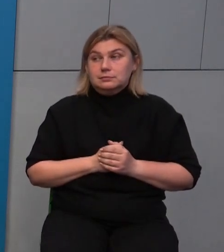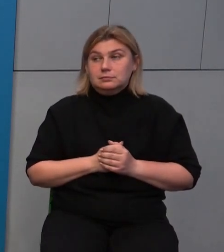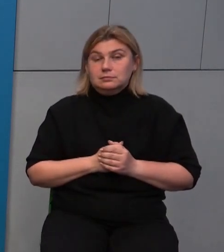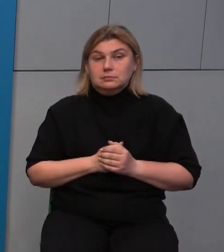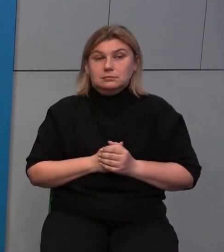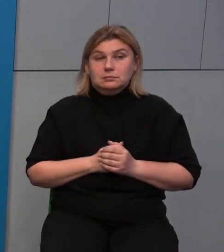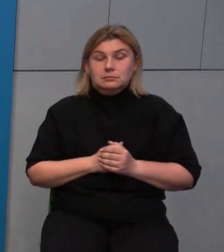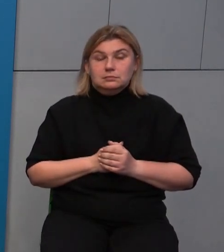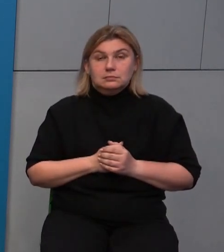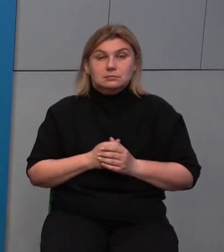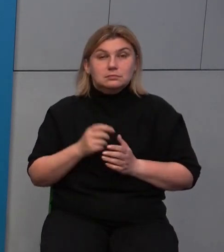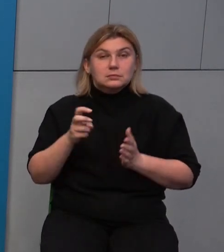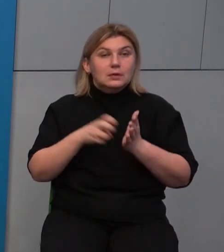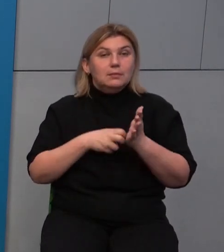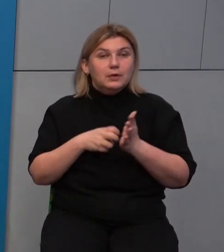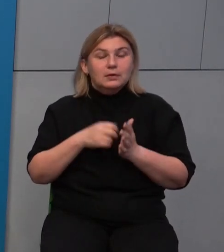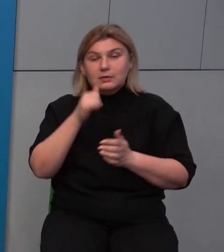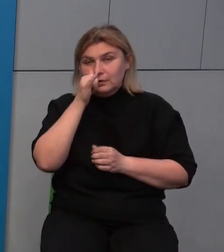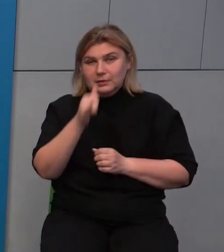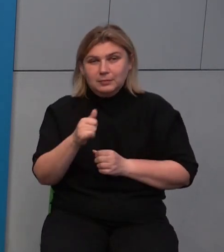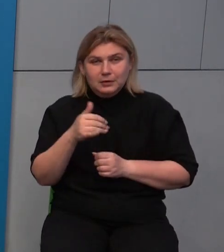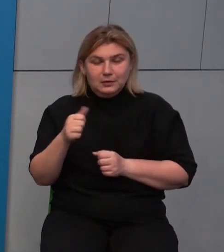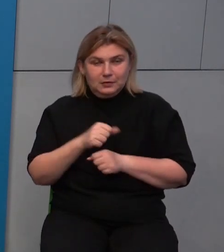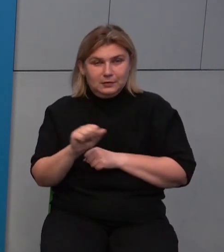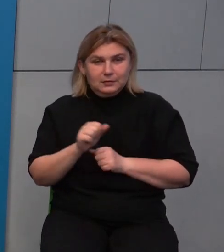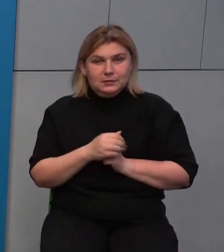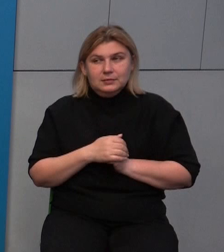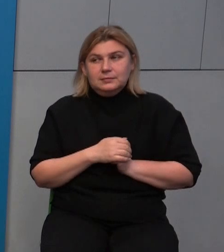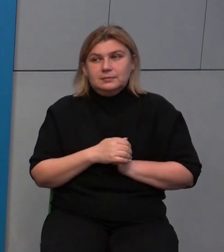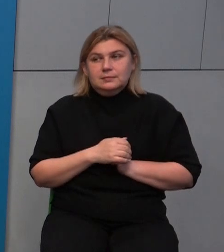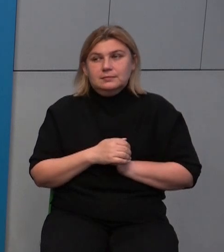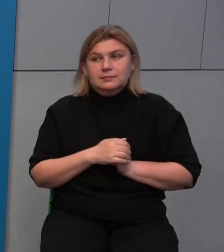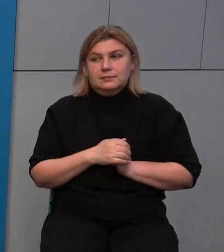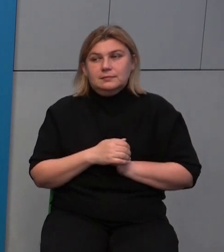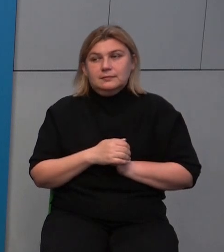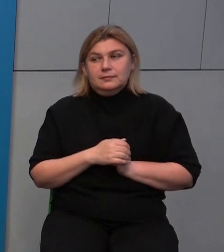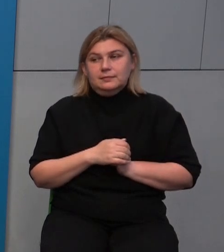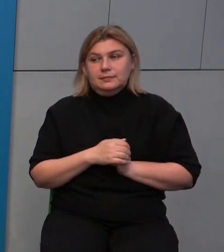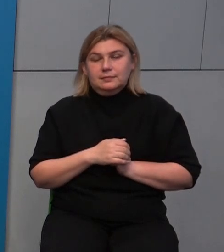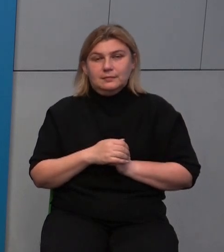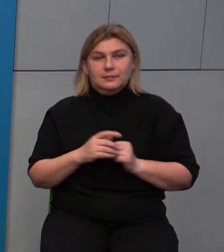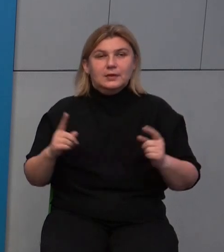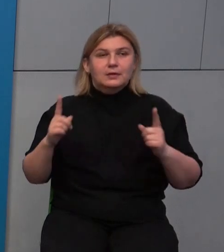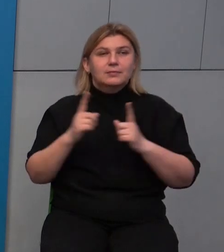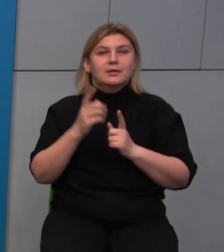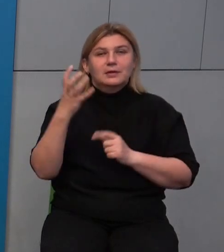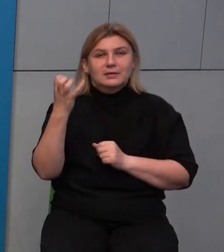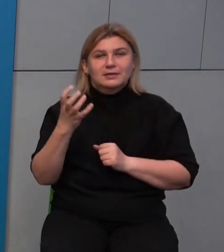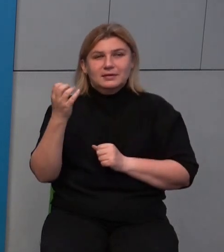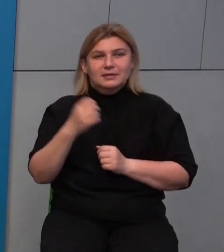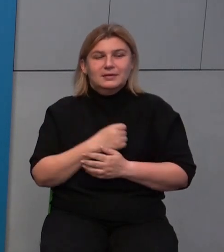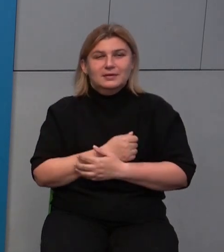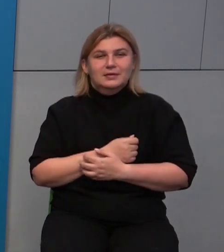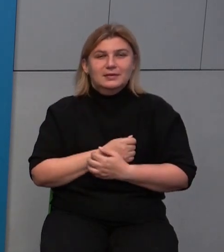Nie znalazło się to, co się nie mogło znaleźć. Tak, to spotkanie jest nagrywane, to może nie możemy faktycznie.